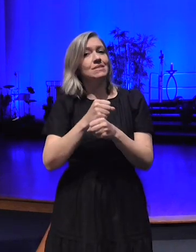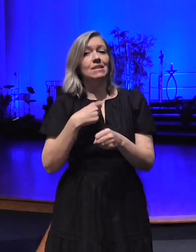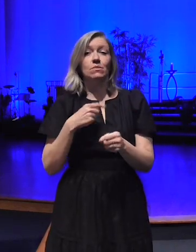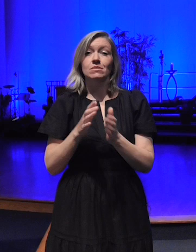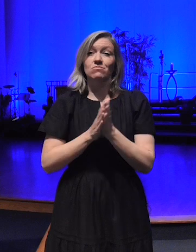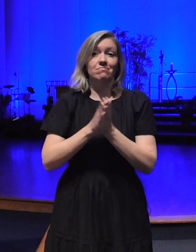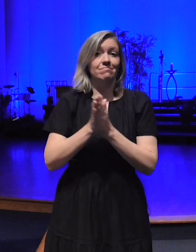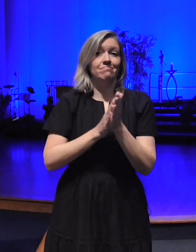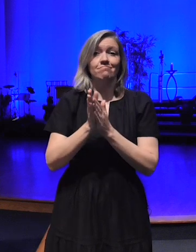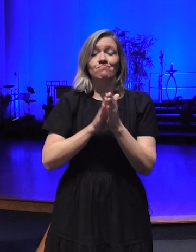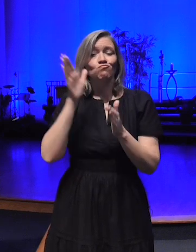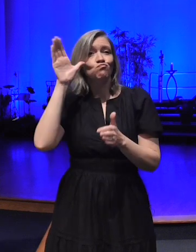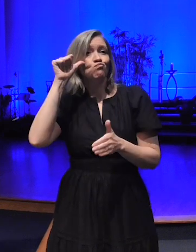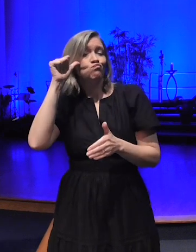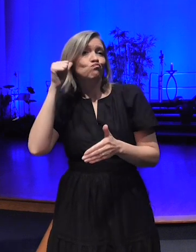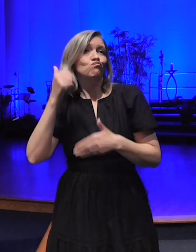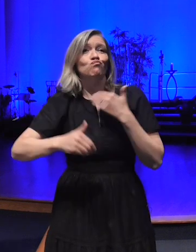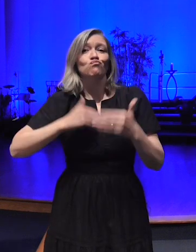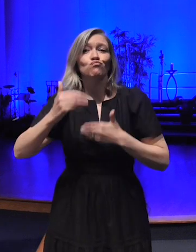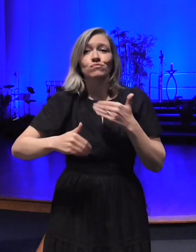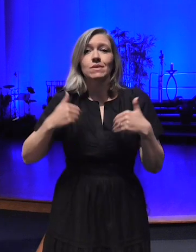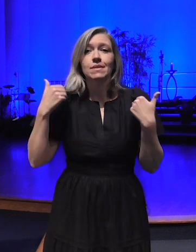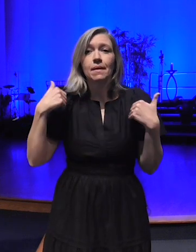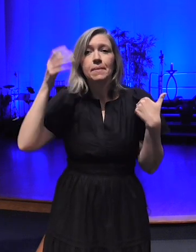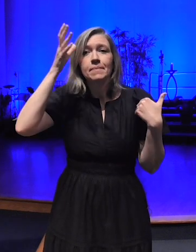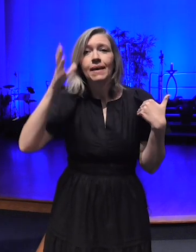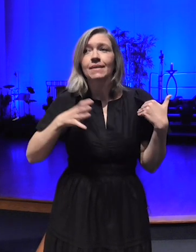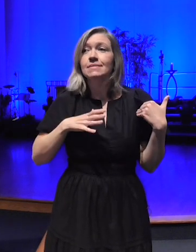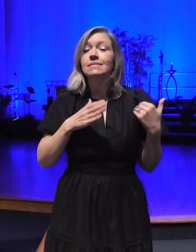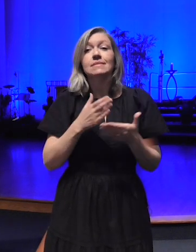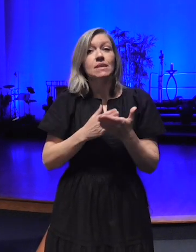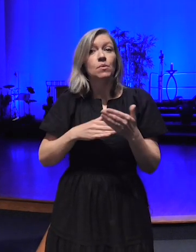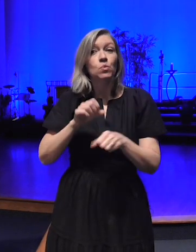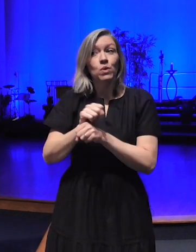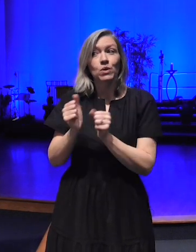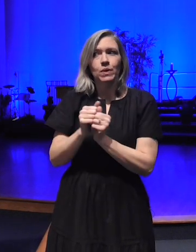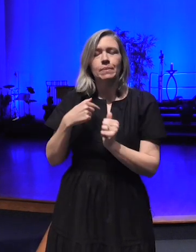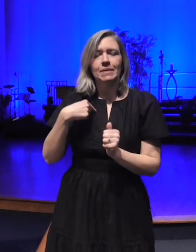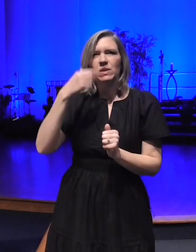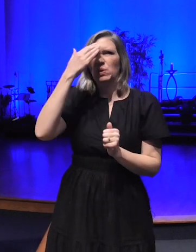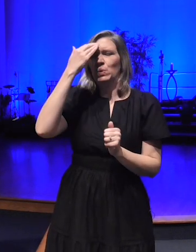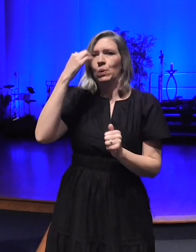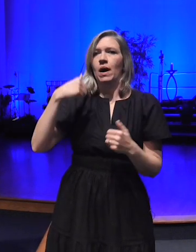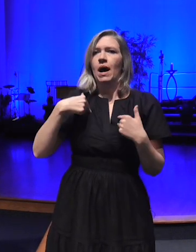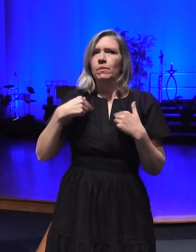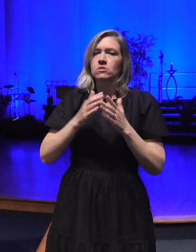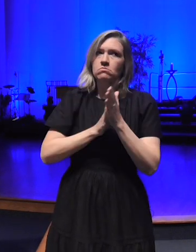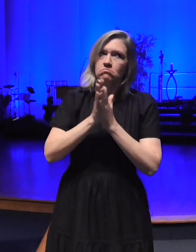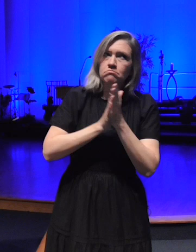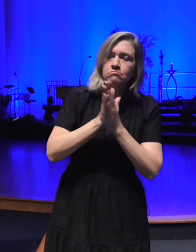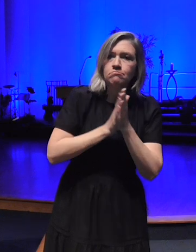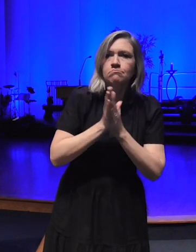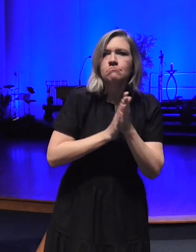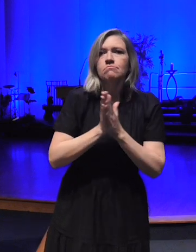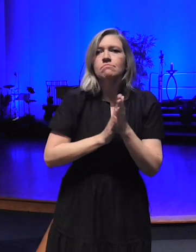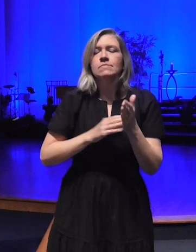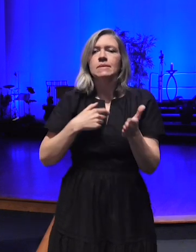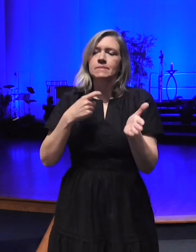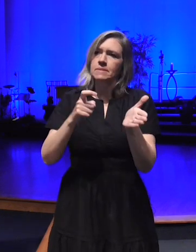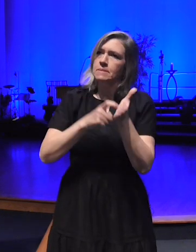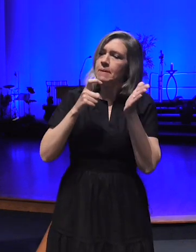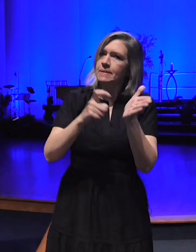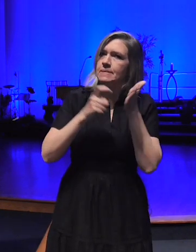trabajaron conmigo sabían que era muy motivado y exigía mucho de mí mismo y tristemente creo que exigía a